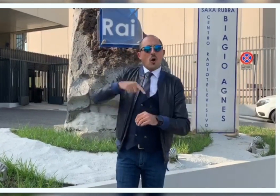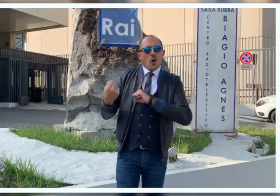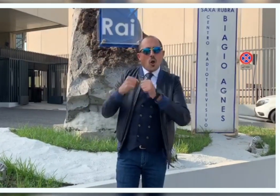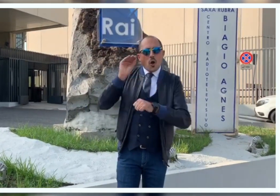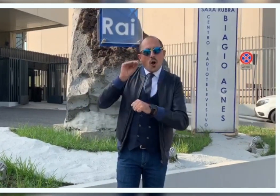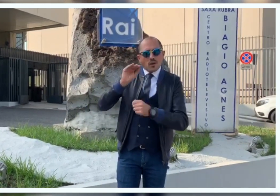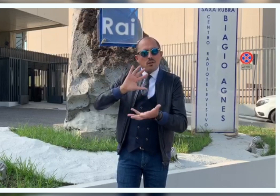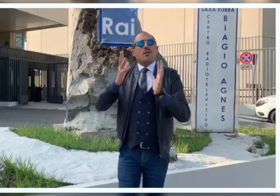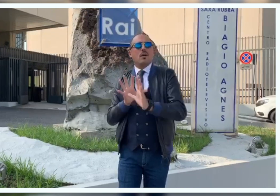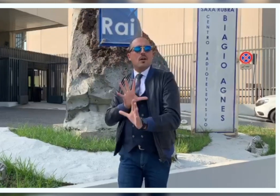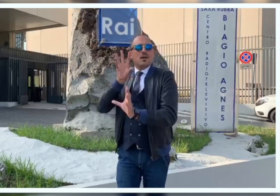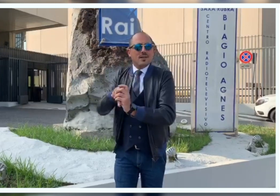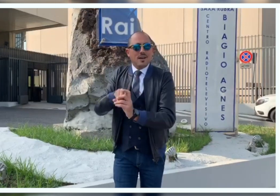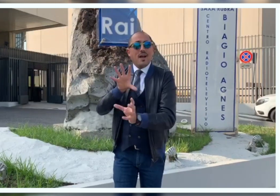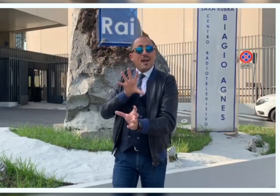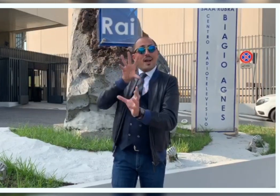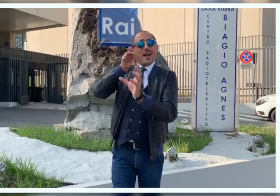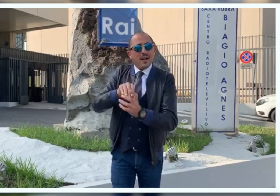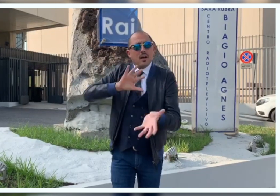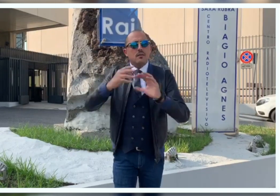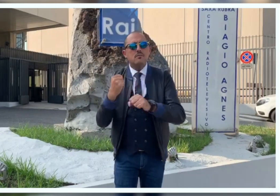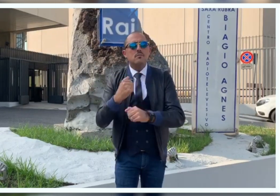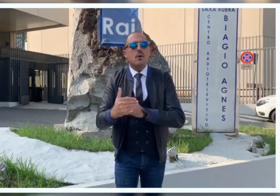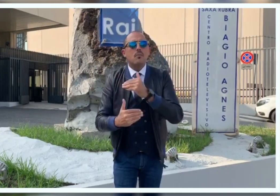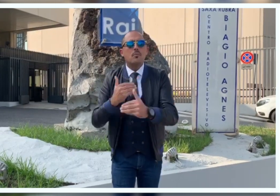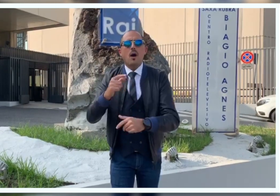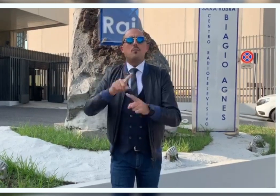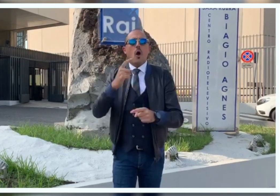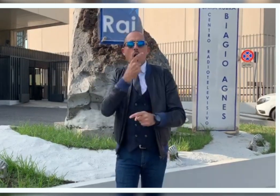grazie alle nostre lotte che ci hanno consentito di essere coinvolti nel miglioramento del servizio.